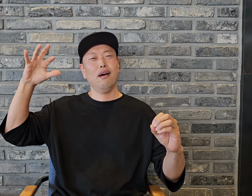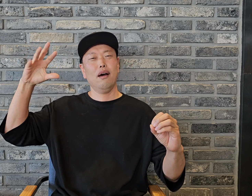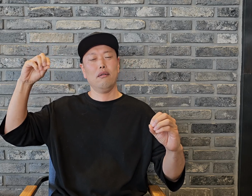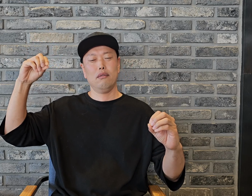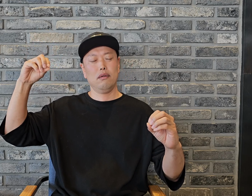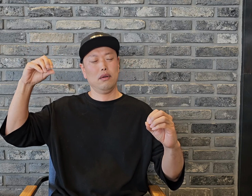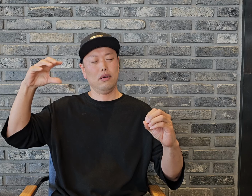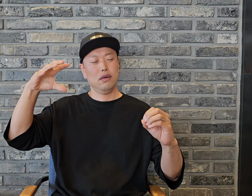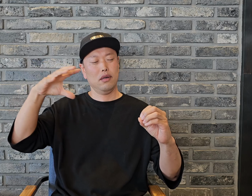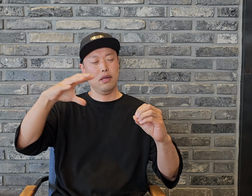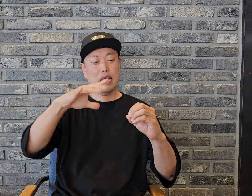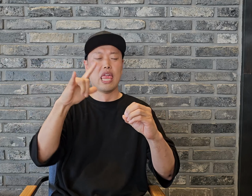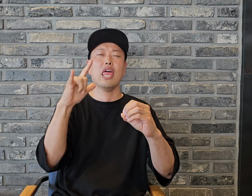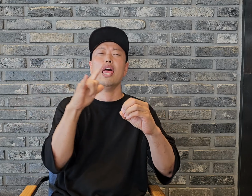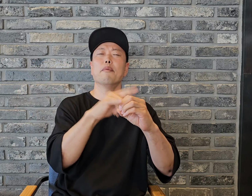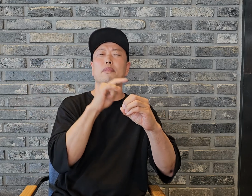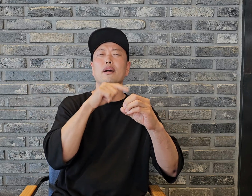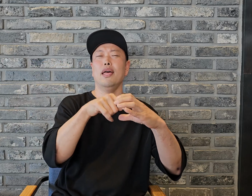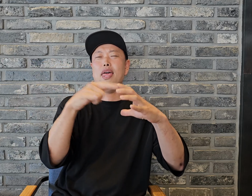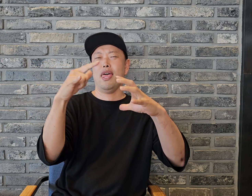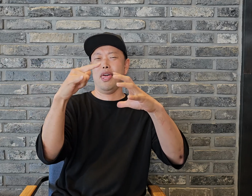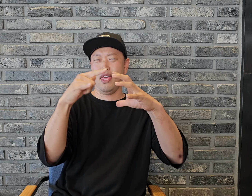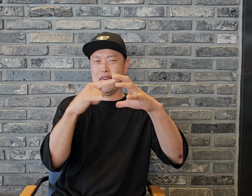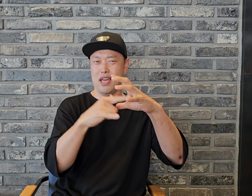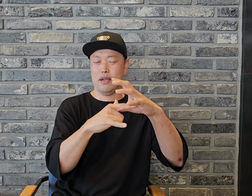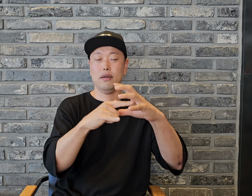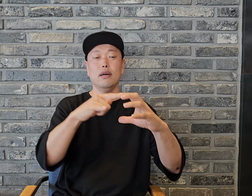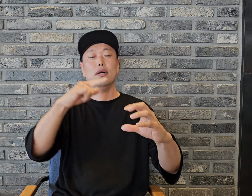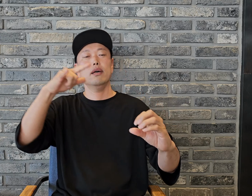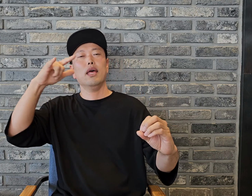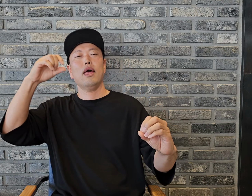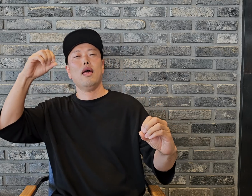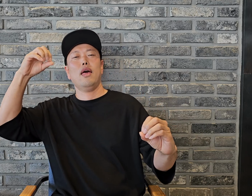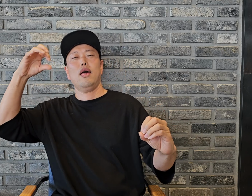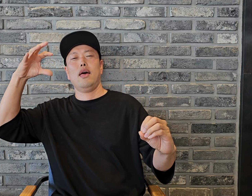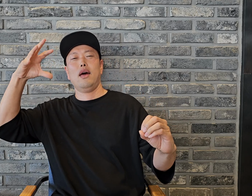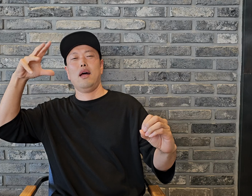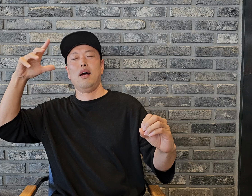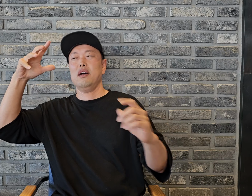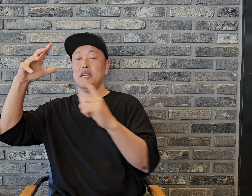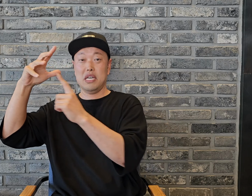basiert auf der Vorstellung, ultraviolette Strahlen (Sonnenlicht) zur Erde zu senden.